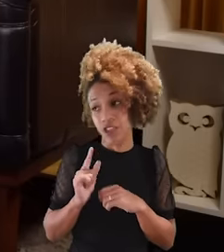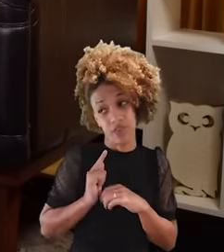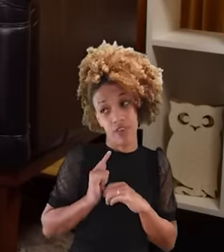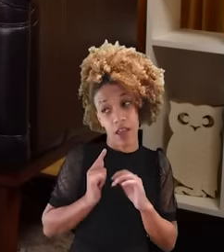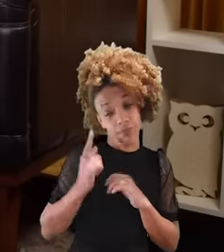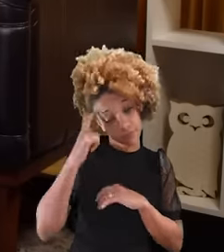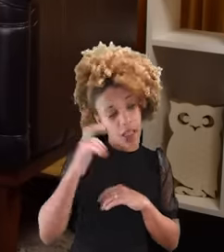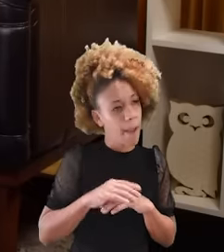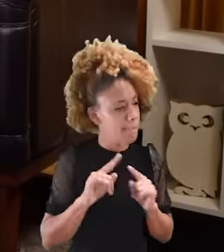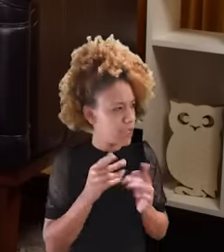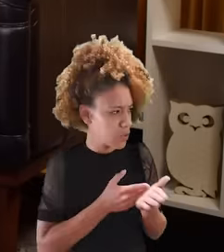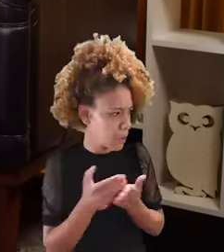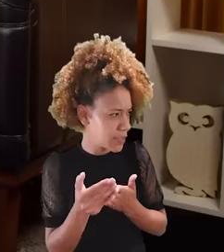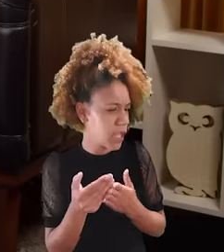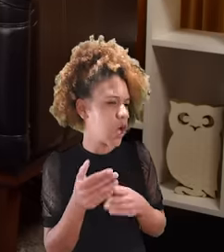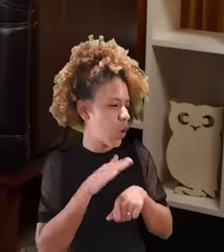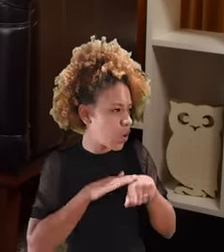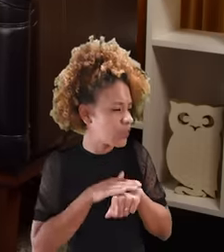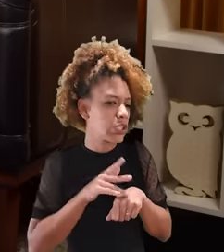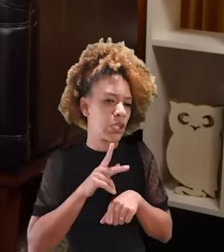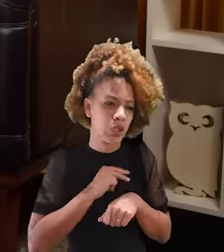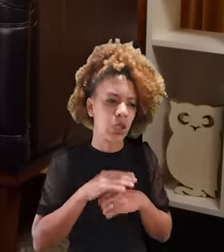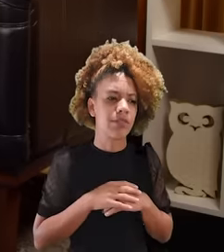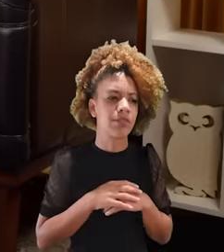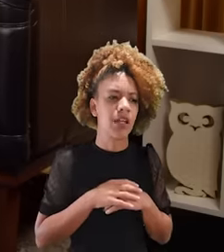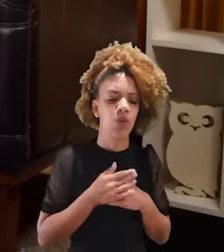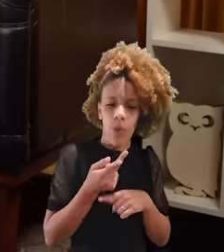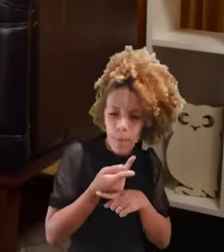lembra que você tava no começo desse programa falando sobre Cara eu tô buscando essa embalagem